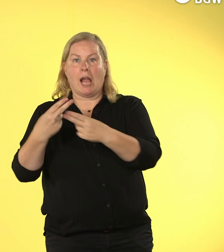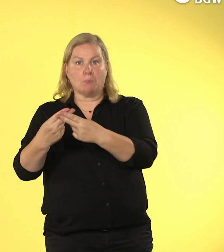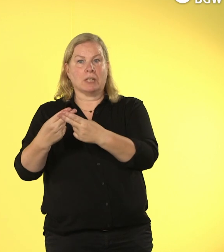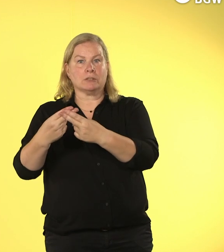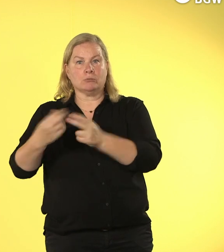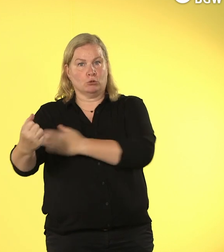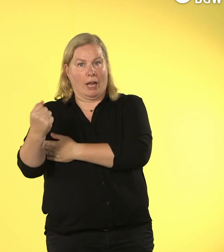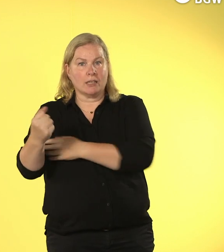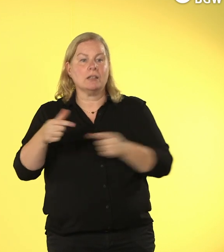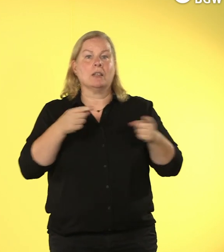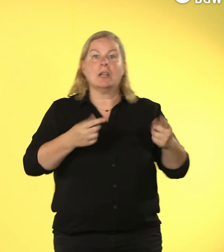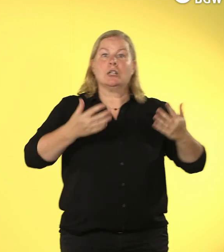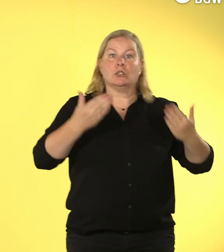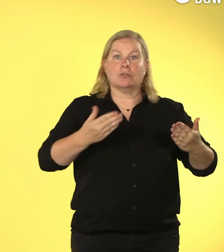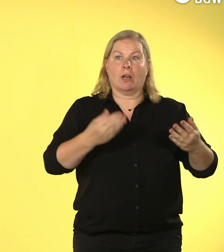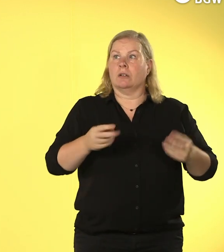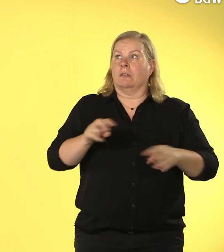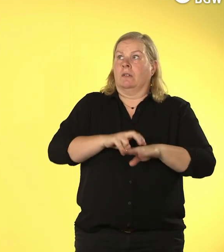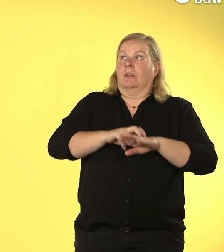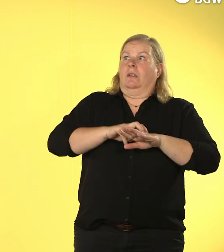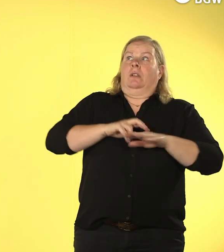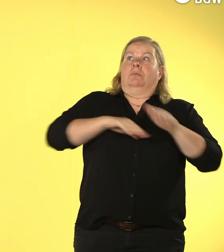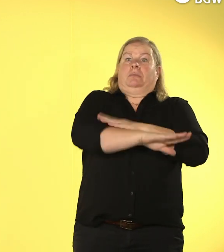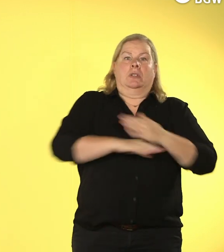Das ist der Punkt!